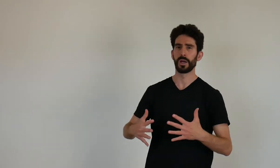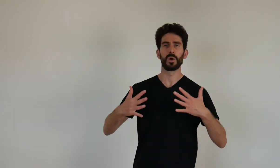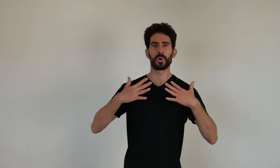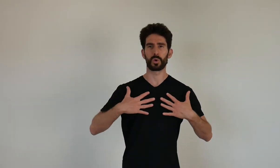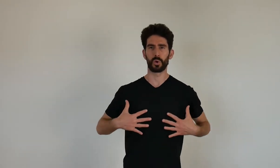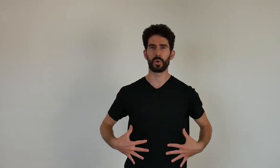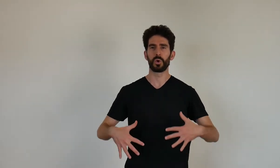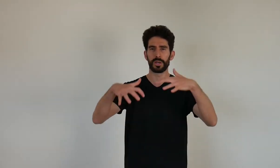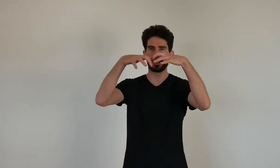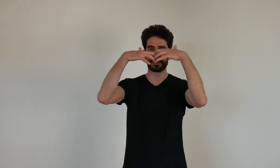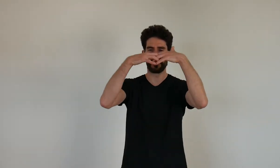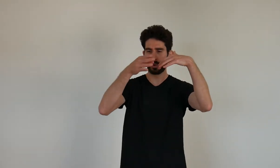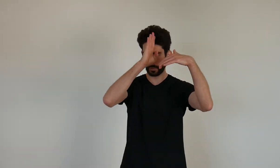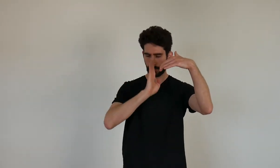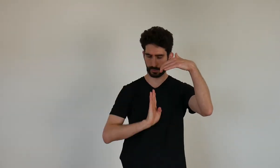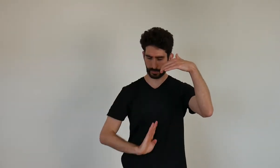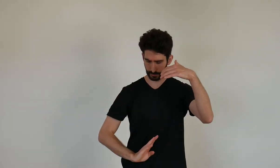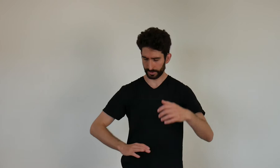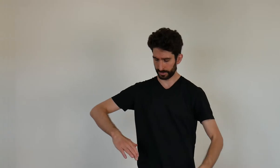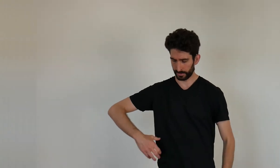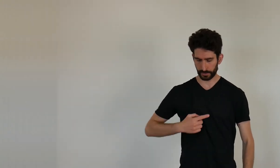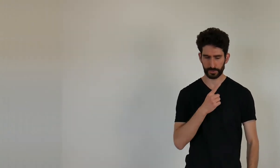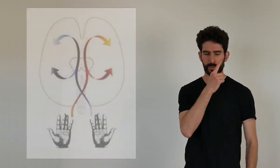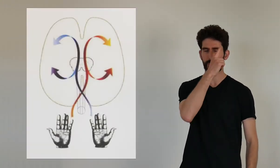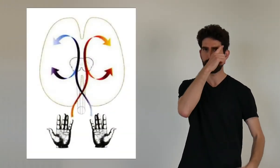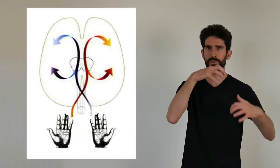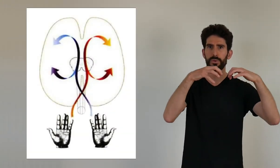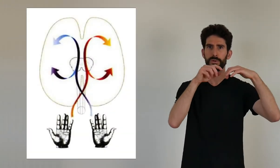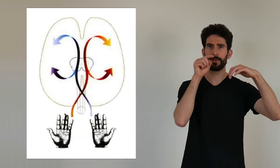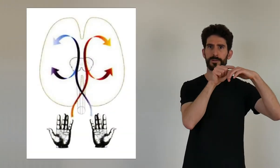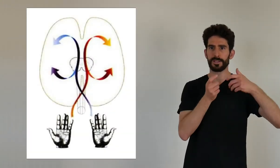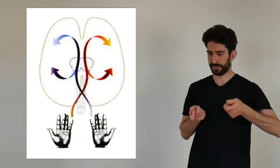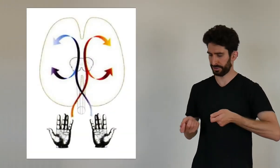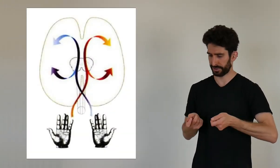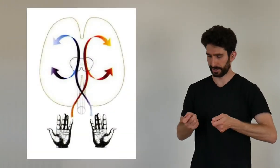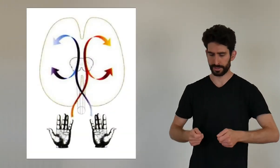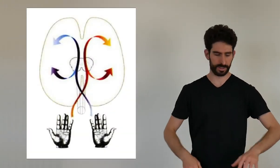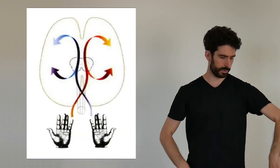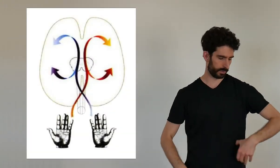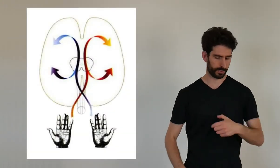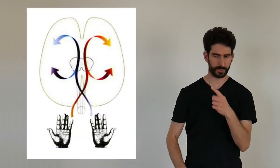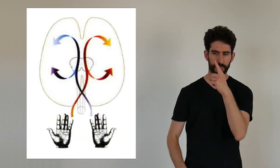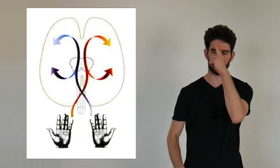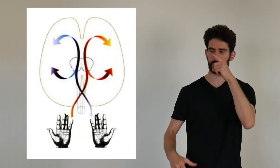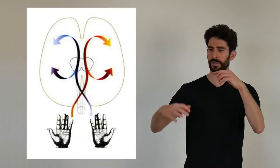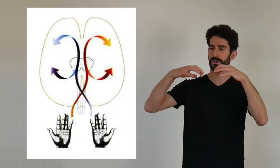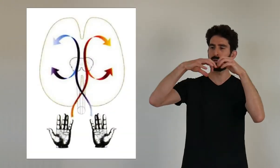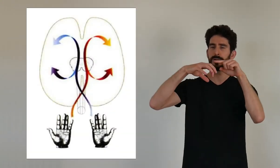que le côté droit du corps est géré par l'hémisphère gauche du cerveau et inversement, le corps gauche du corps